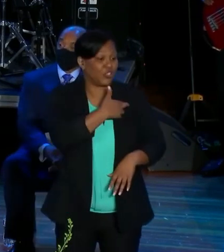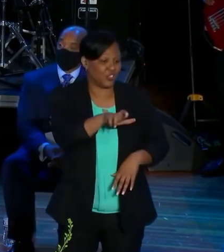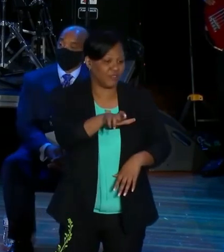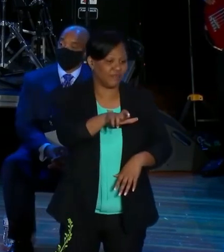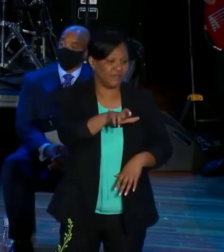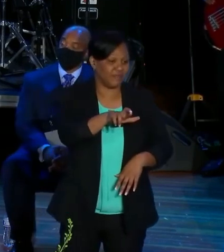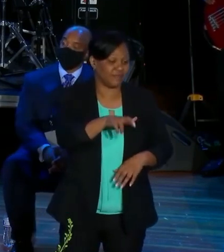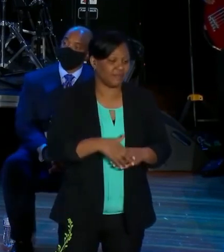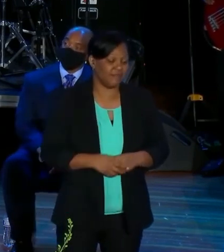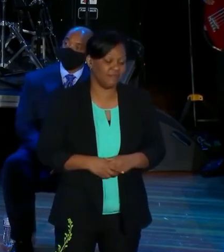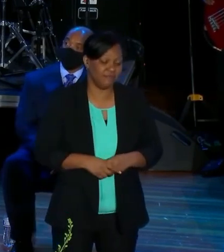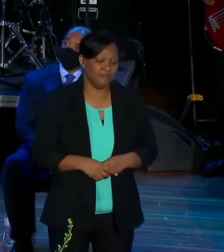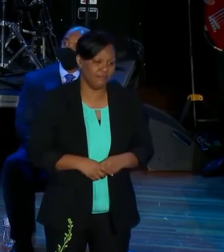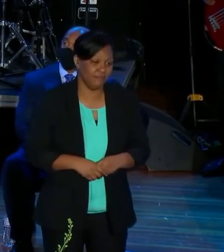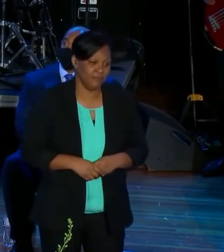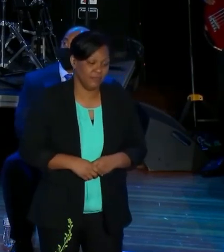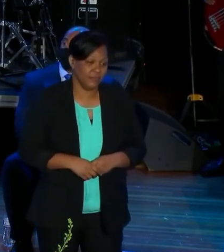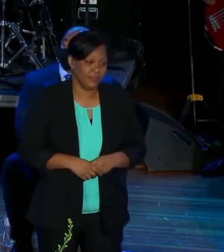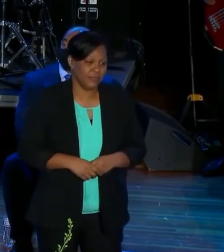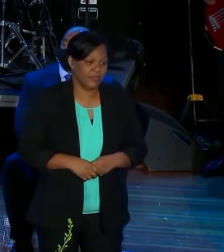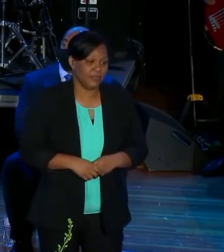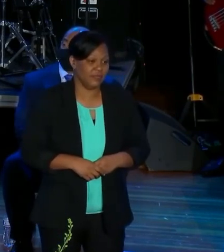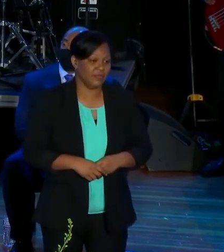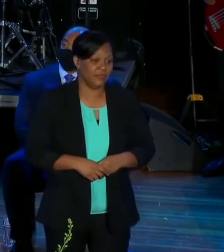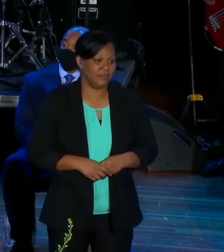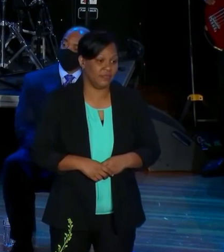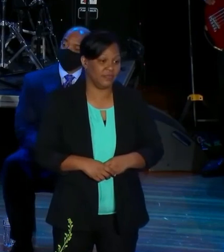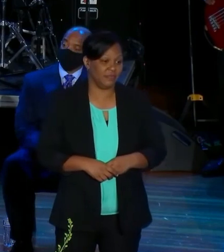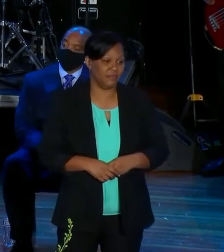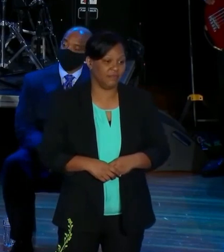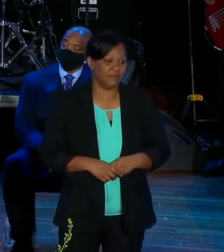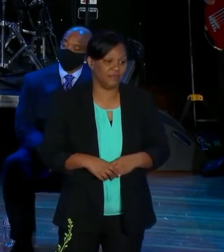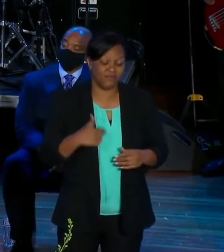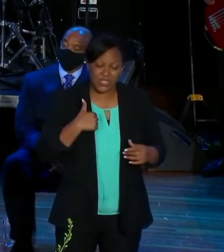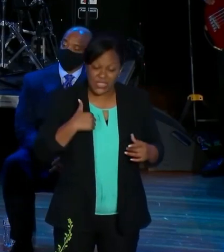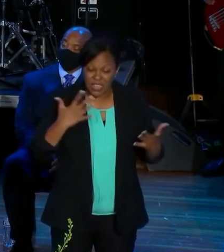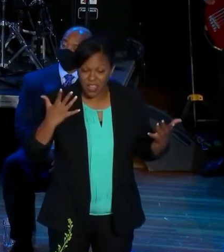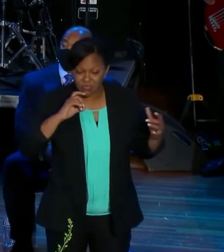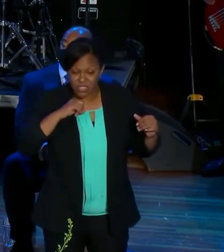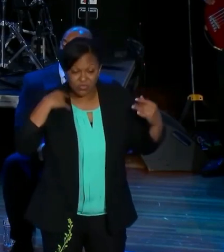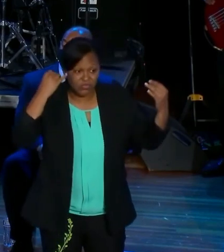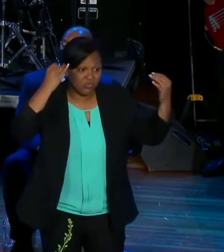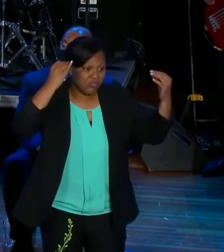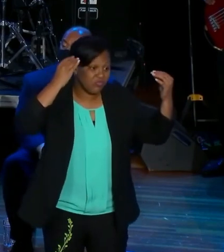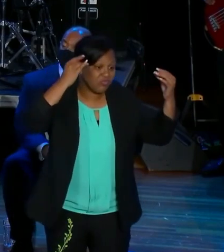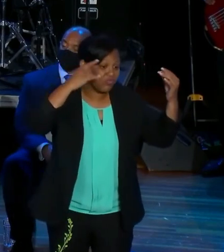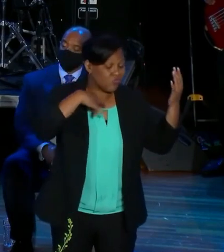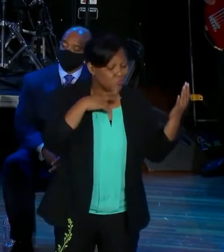Jag läste och jag förblev i tankarna om hur jag blev litet upprörd